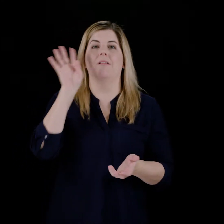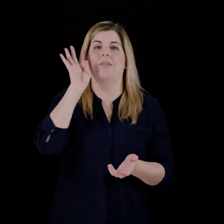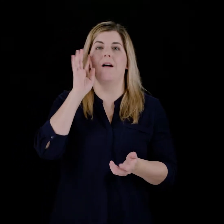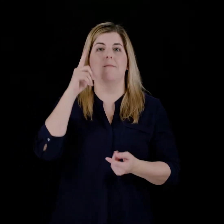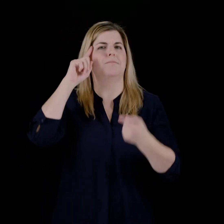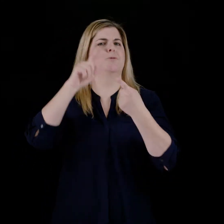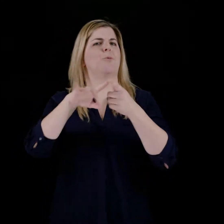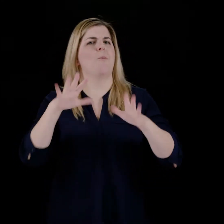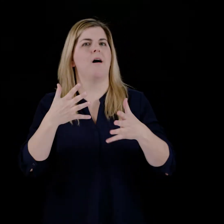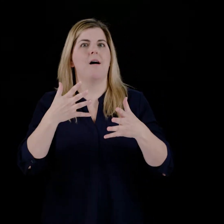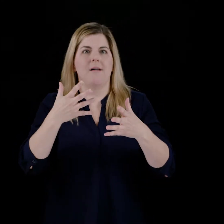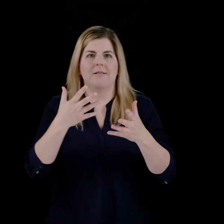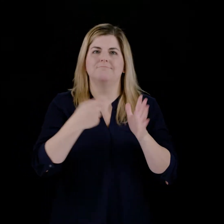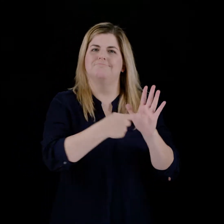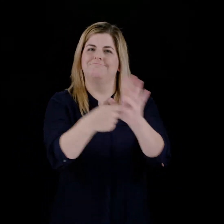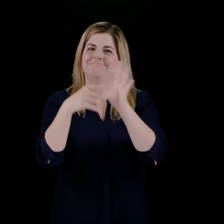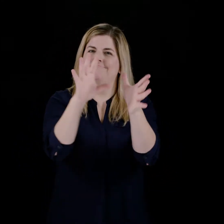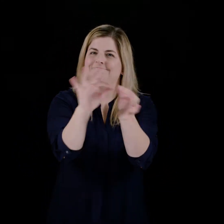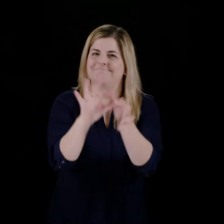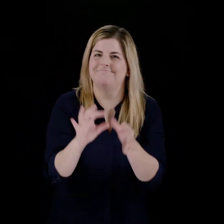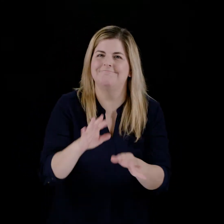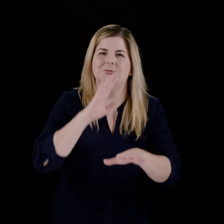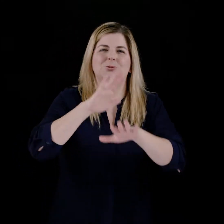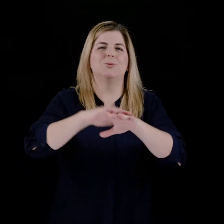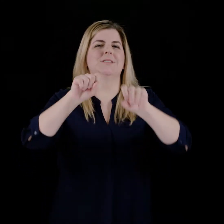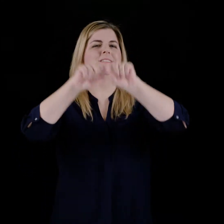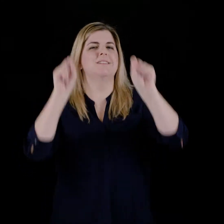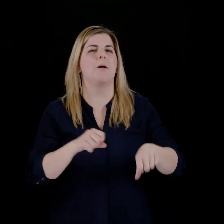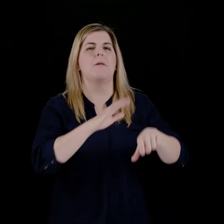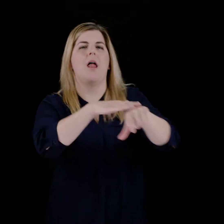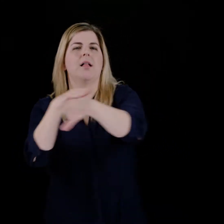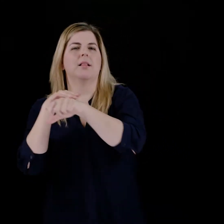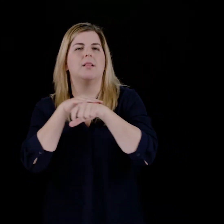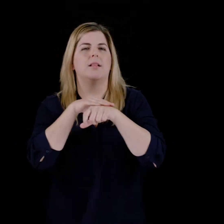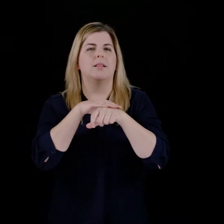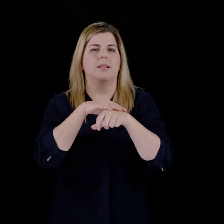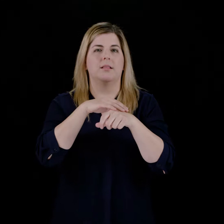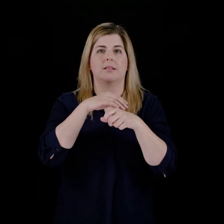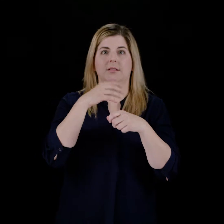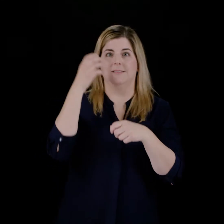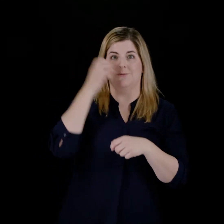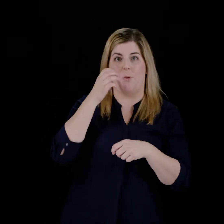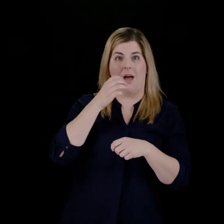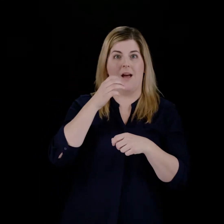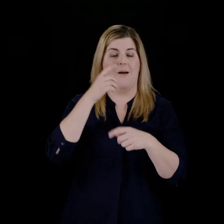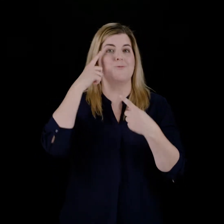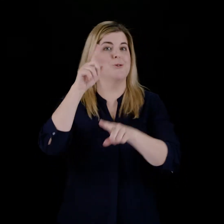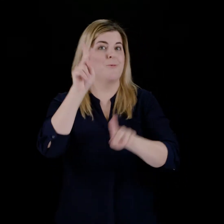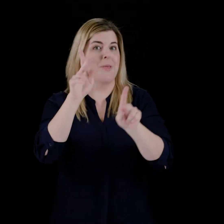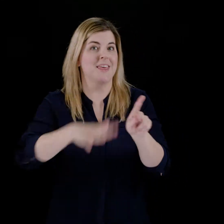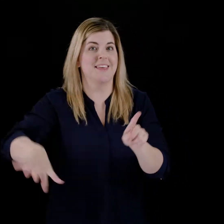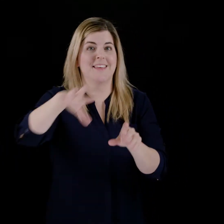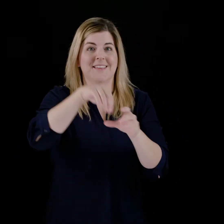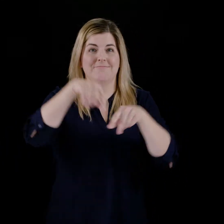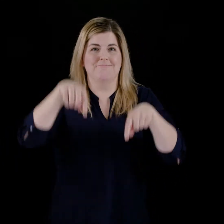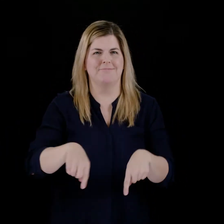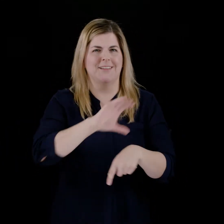aveugles, et malentendantes afin de leur présenter un aperçu du Système d’alertes sans fil